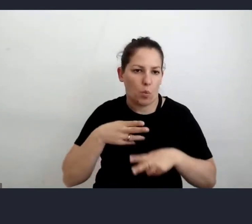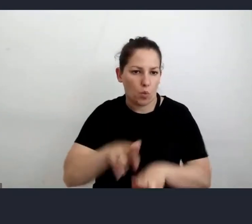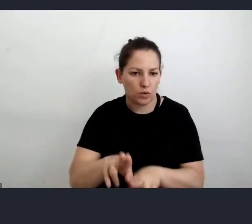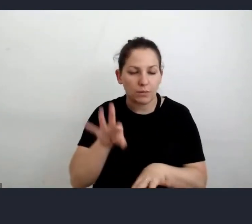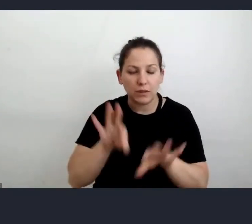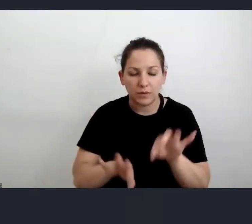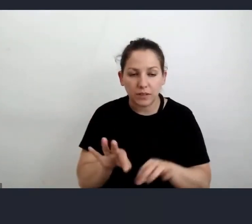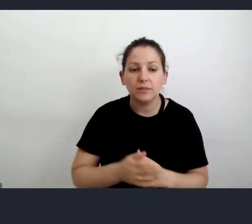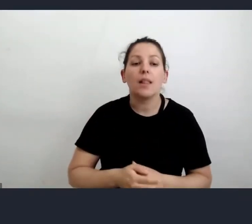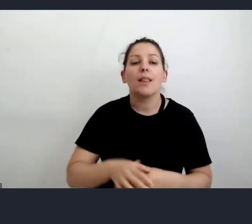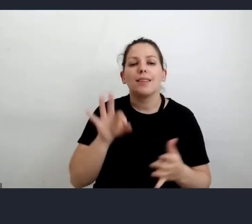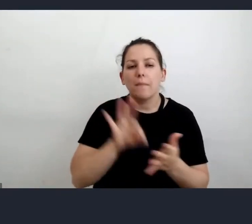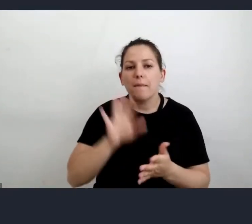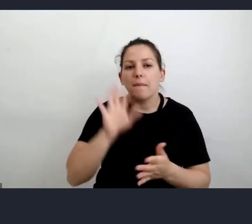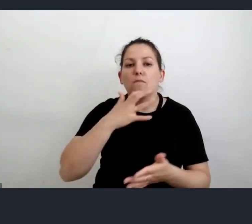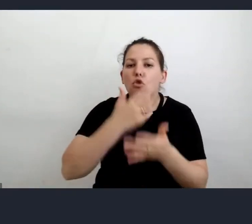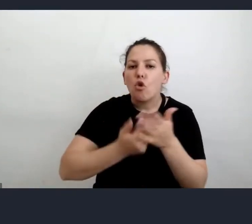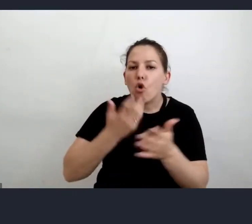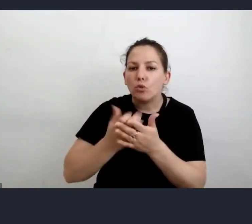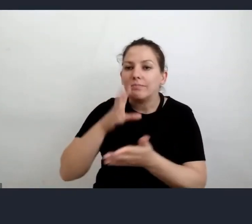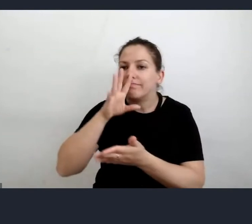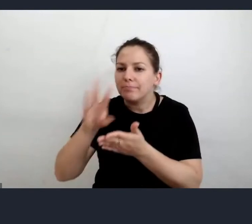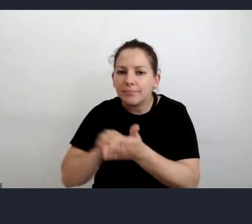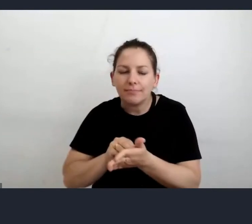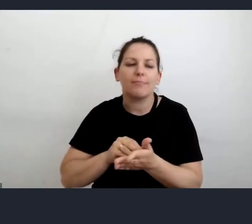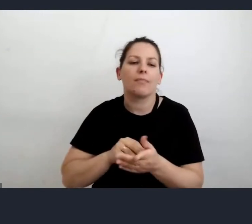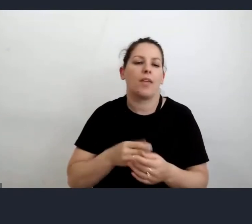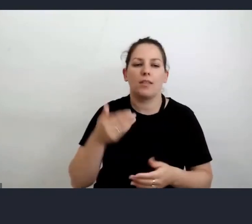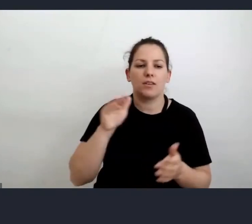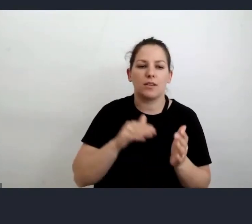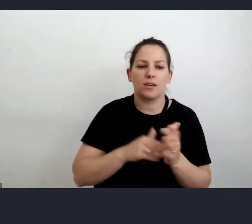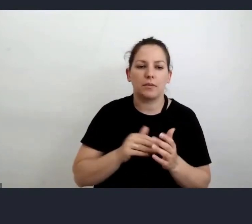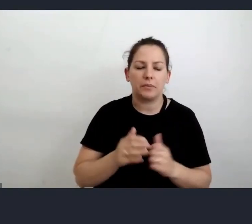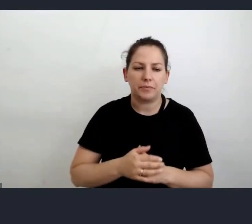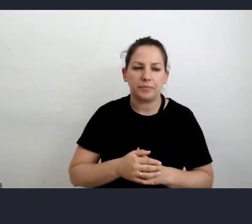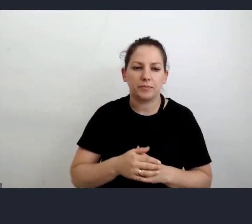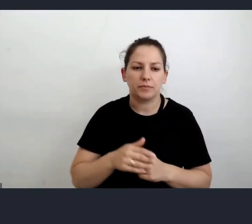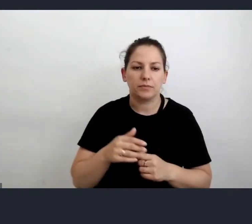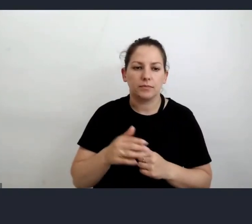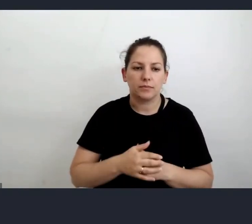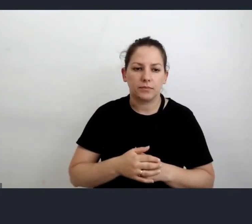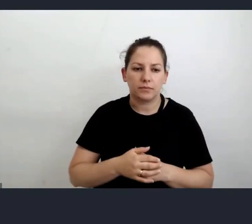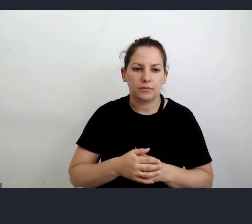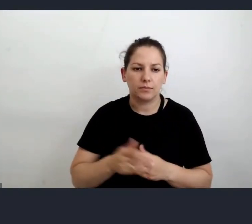na pewno będziemy korzystali z tych praktyk. Jak mówię, tutaj nie trzeba nieraz wywarzać otwartych drzwi, te drzwi są otwarte i trzeba skorzystać,